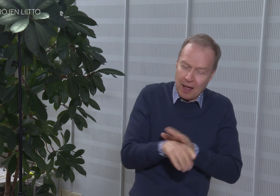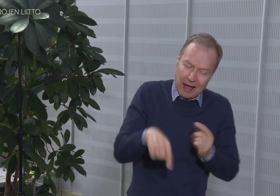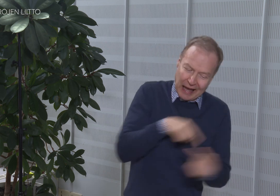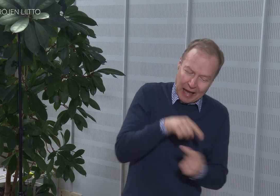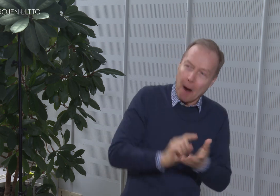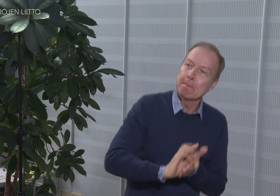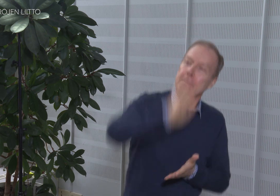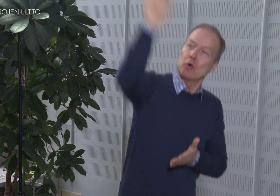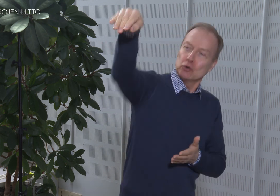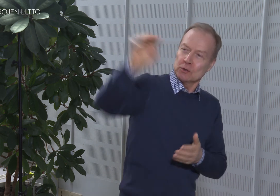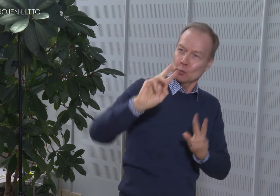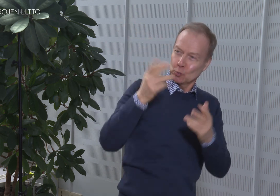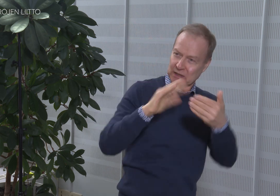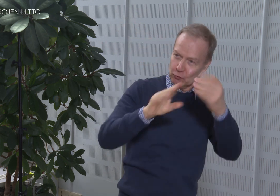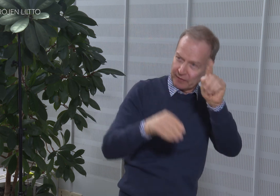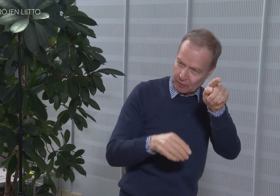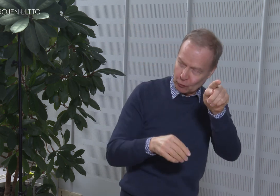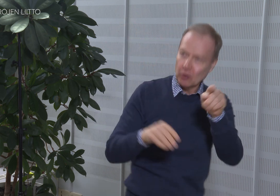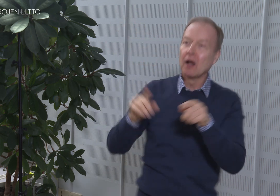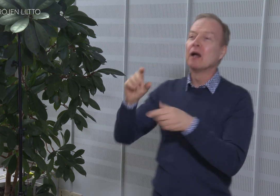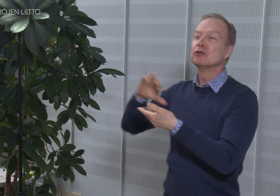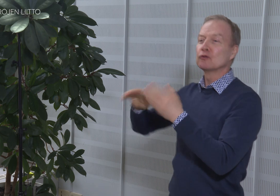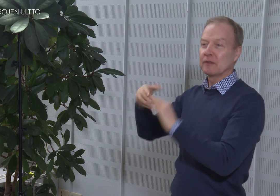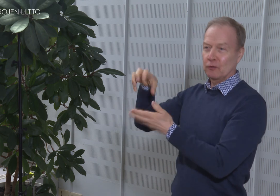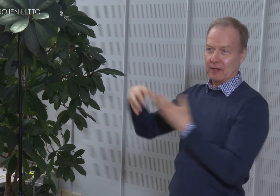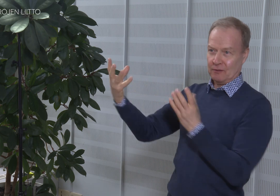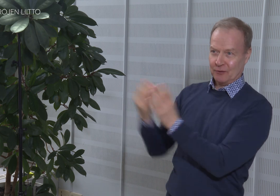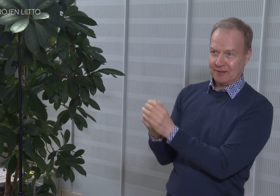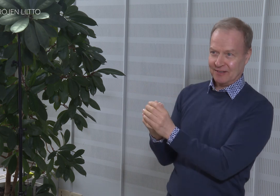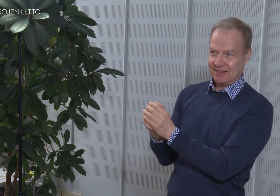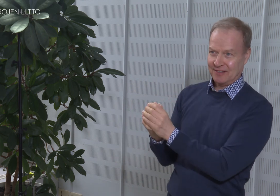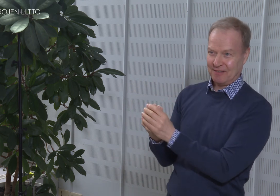pääsemme irti tästä kierteestä ja voimme tehdä sovinnon valtion kanssa.